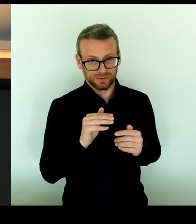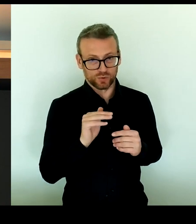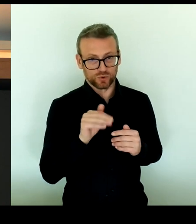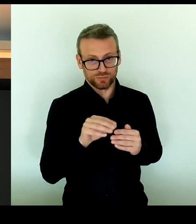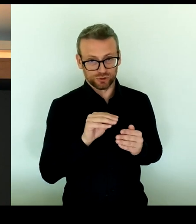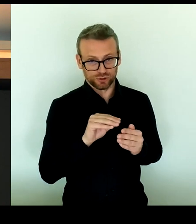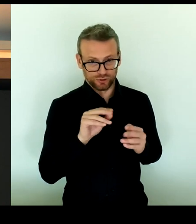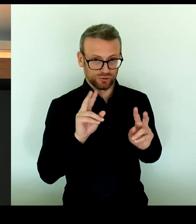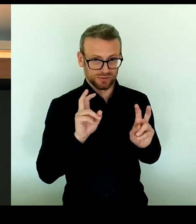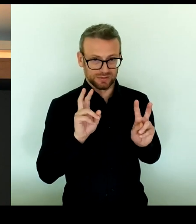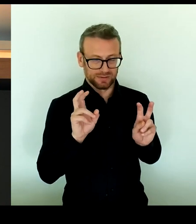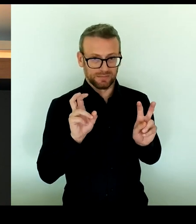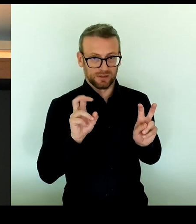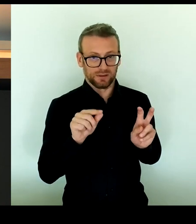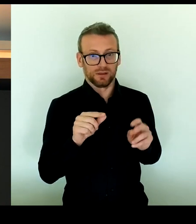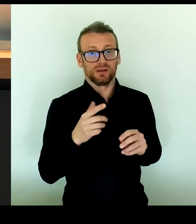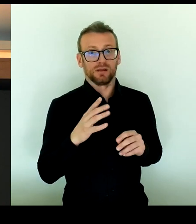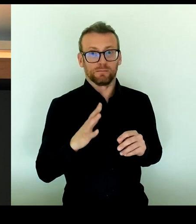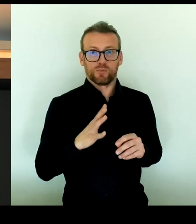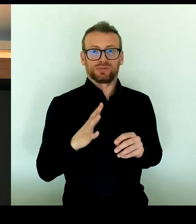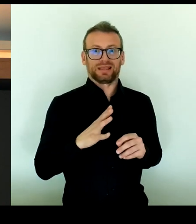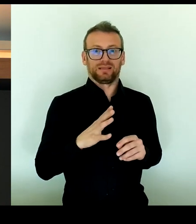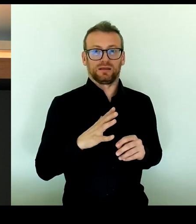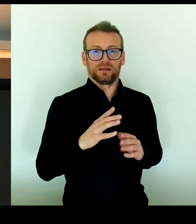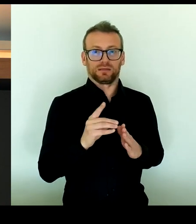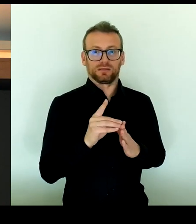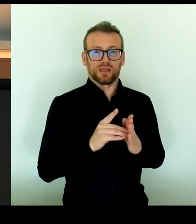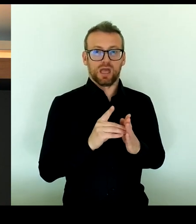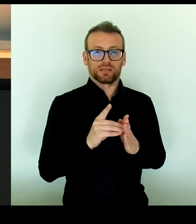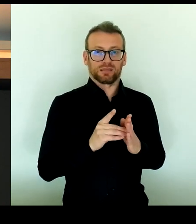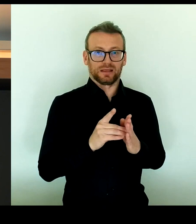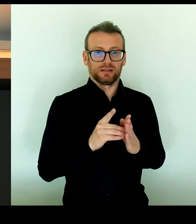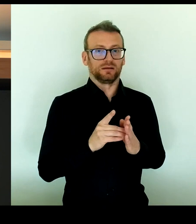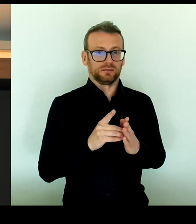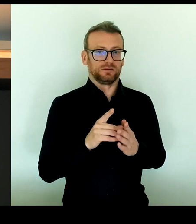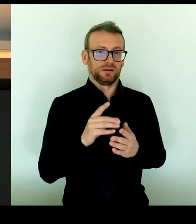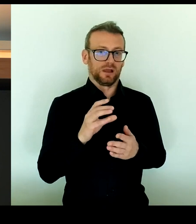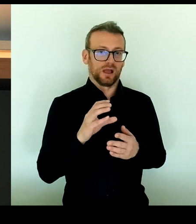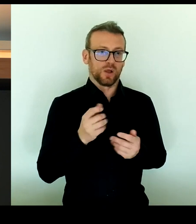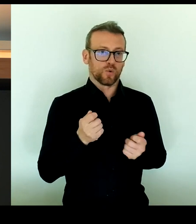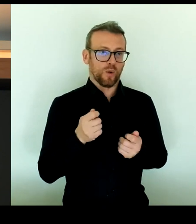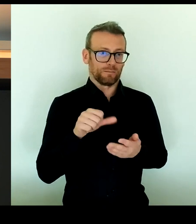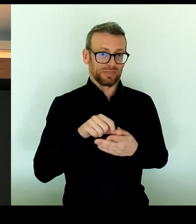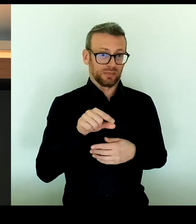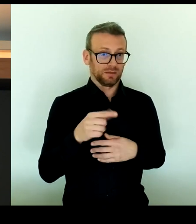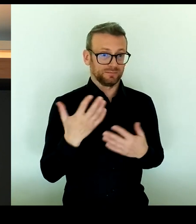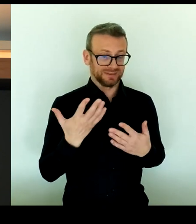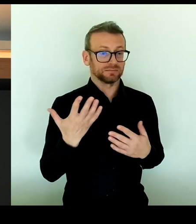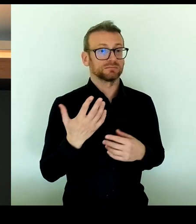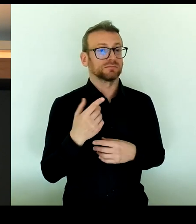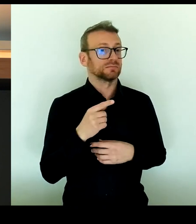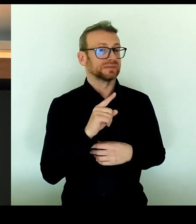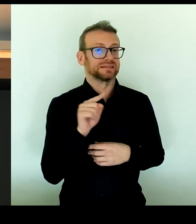gezahlte Steuern eintreiben, dann weiß das Finanzamt selbstverständlich, welches Konto man dafür vielleicht pfänden könnte.